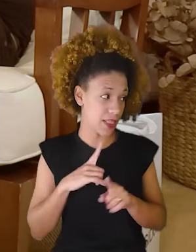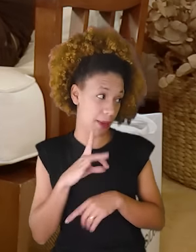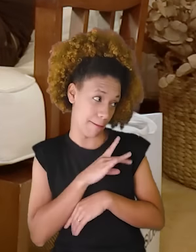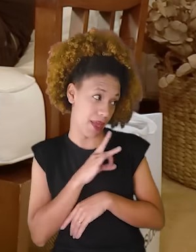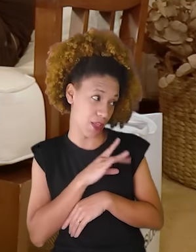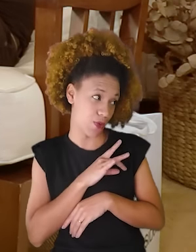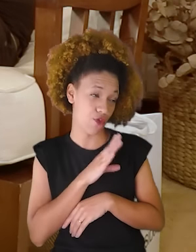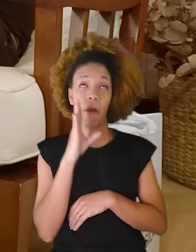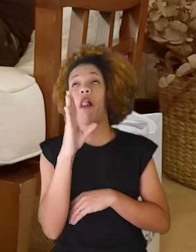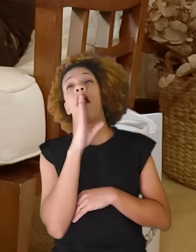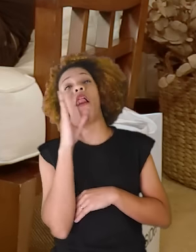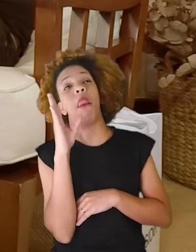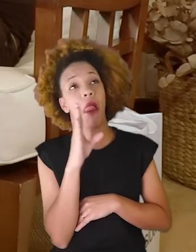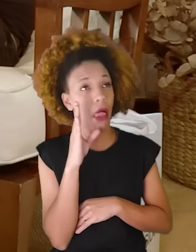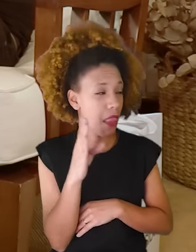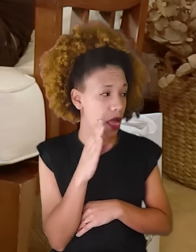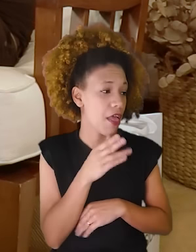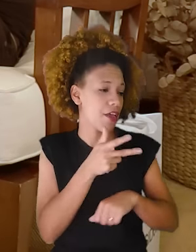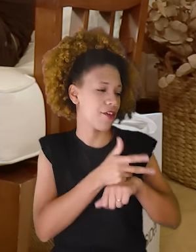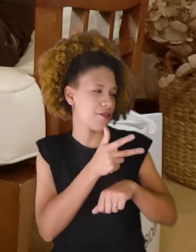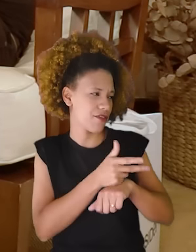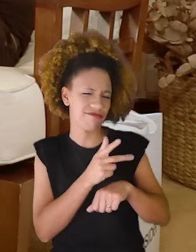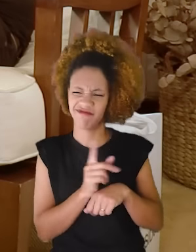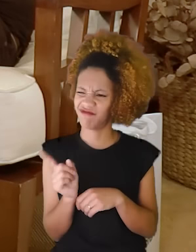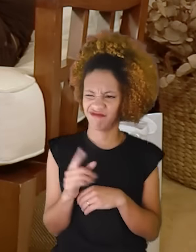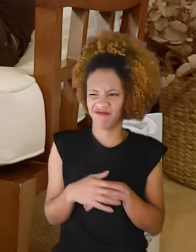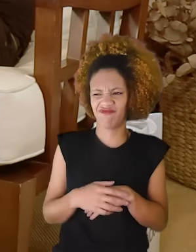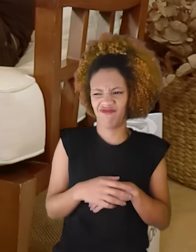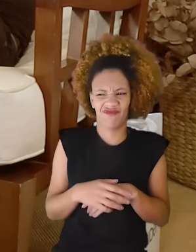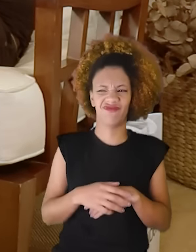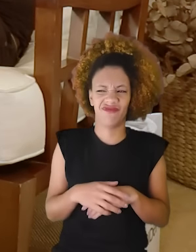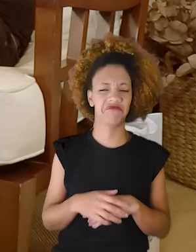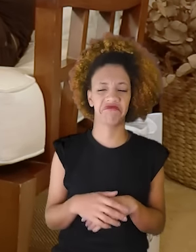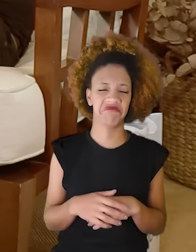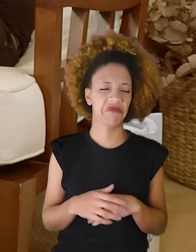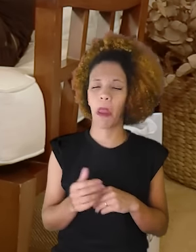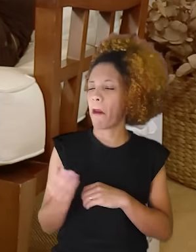de alguém pegar você bêbado pegando mulher Nada cara eu tô nem eu tô nem aí para essas coisas B